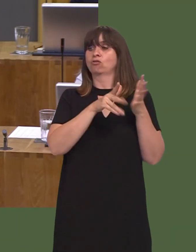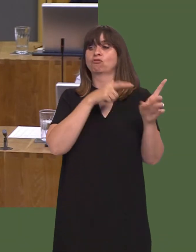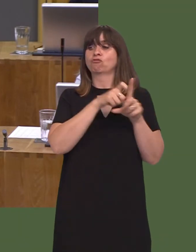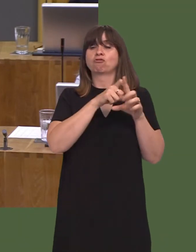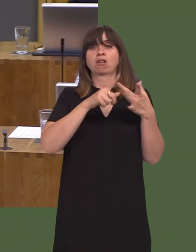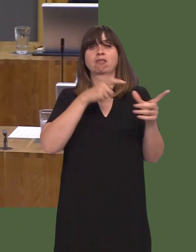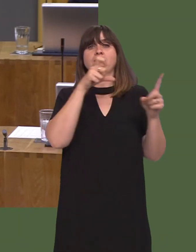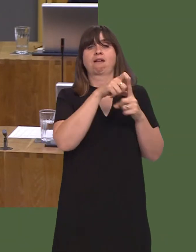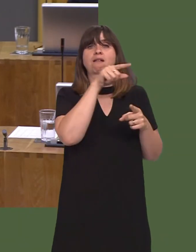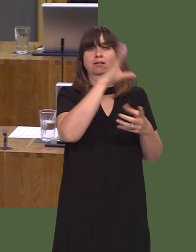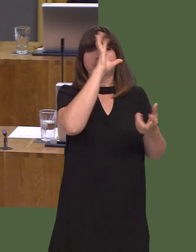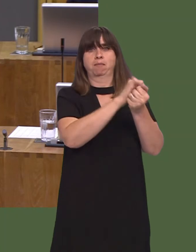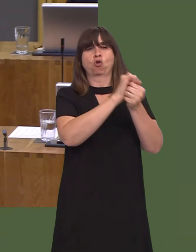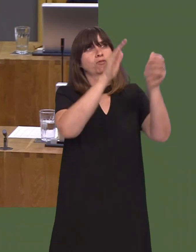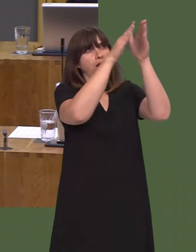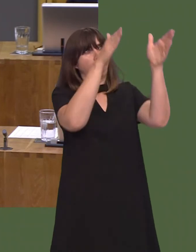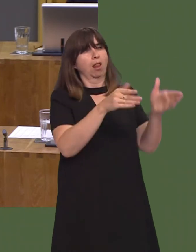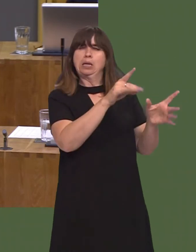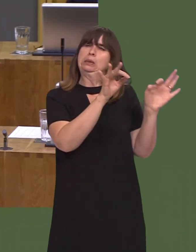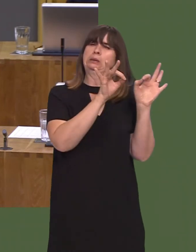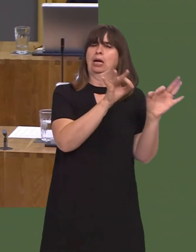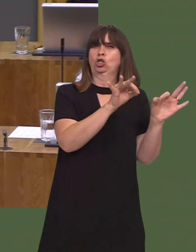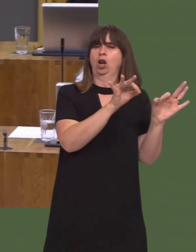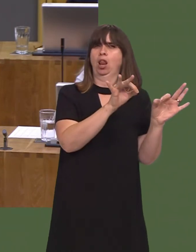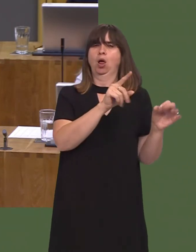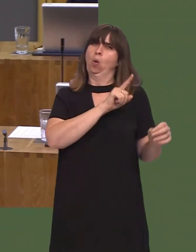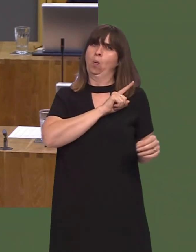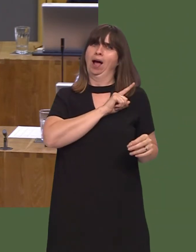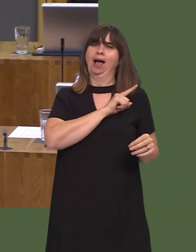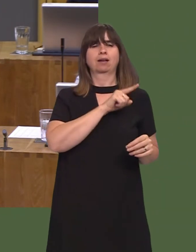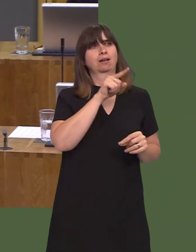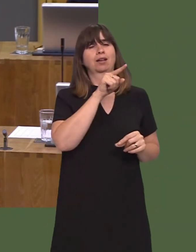lan i nawr yw bod mwy a mwy o bobl wedi ystyried bod gyda nhw gofeb ac wedi, wrth gwrs, ystyried